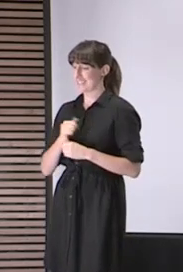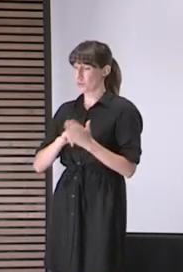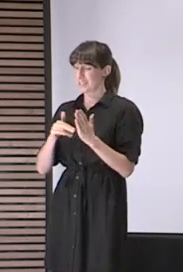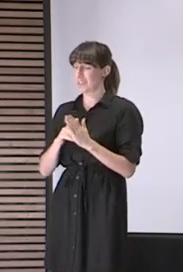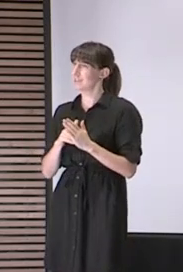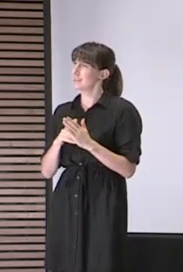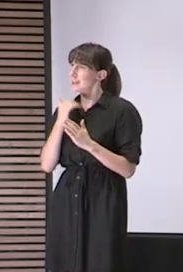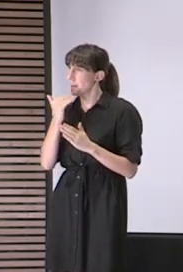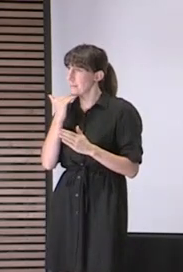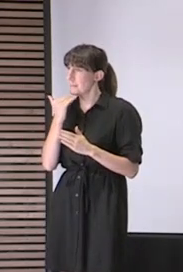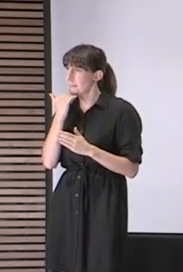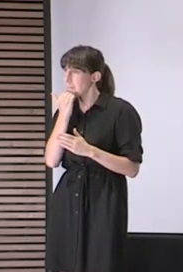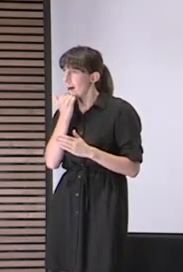En primer